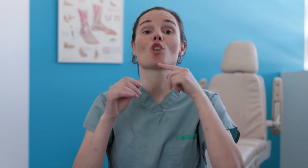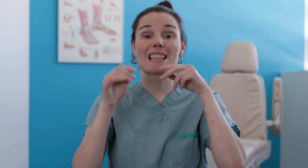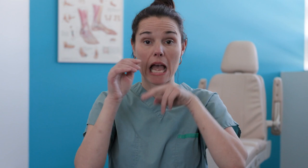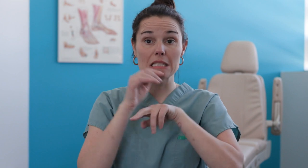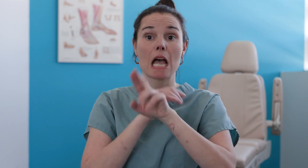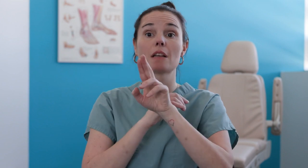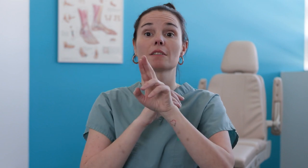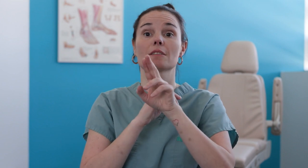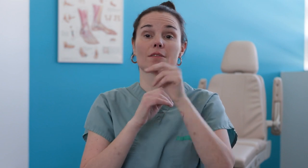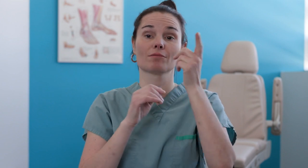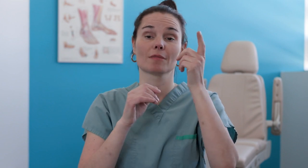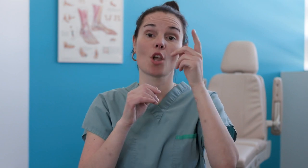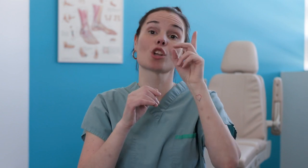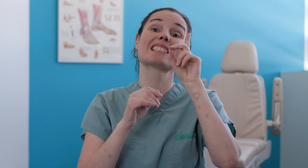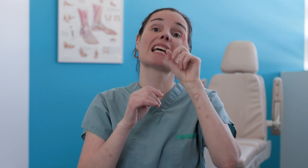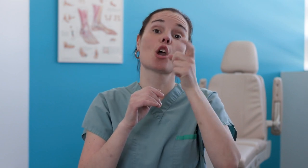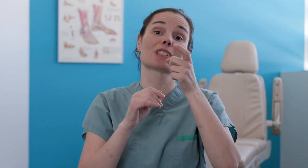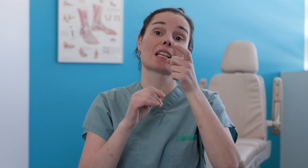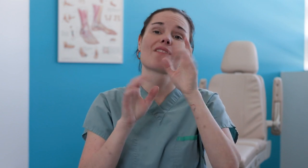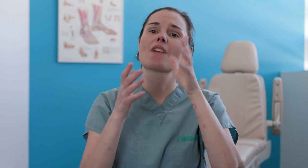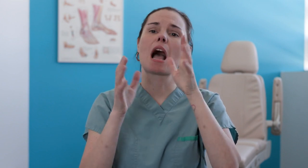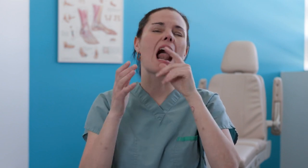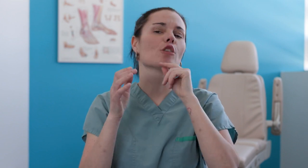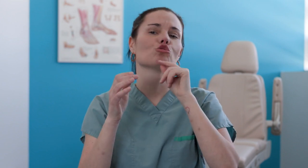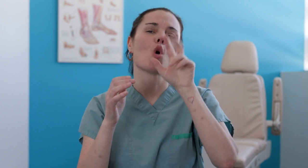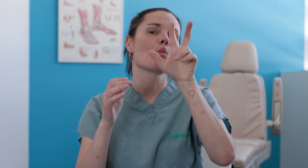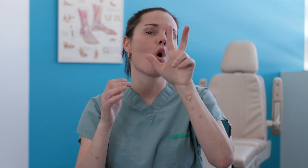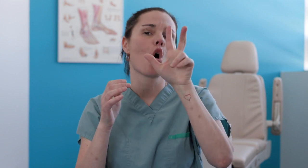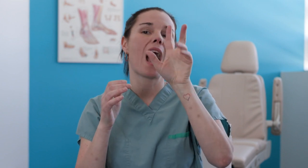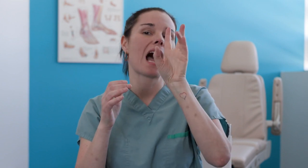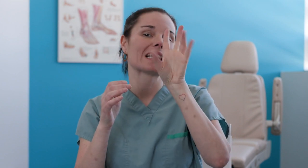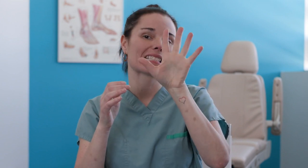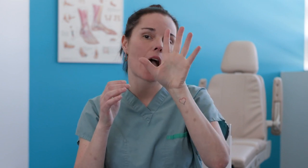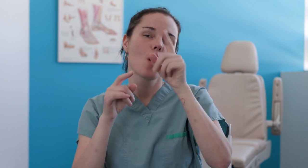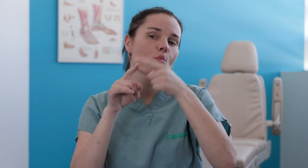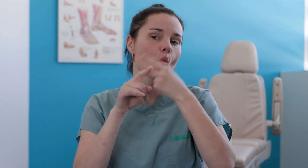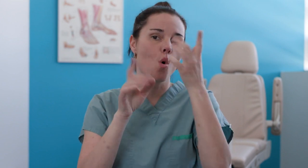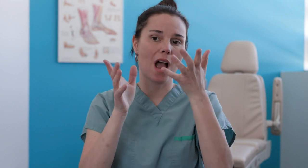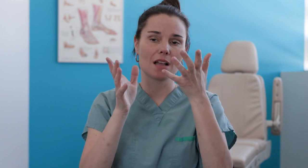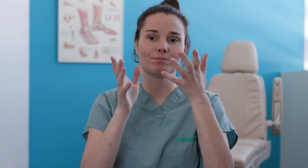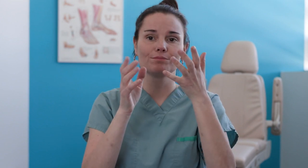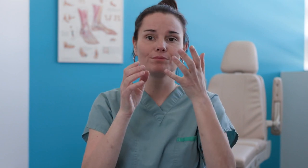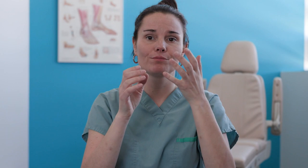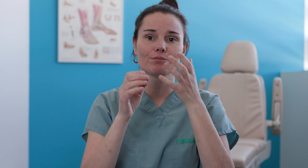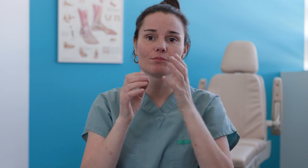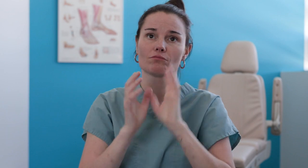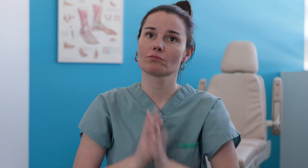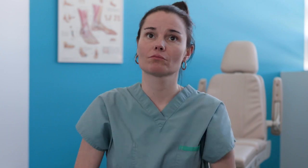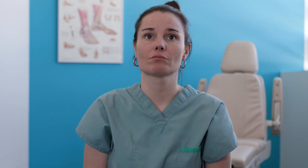Je suis sourde de naissance. Le diagnostic a été fait vers l'âge de 3 à 5 mois.